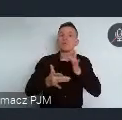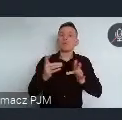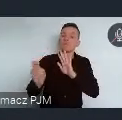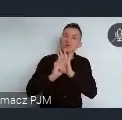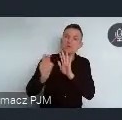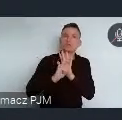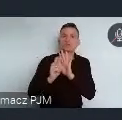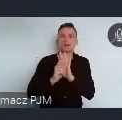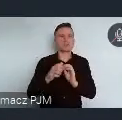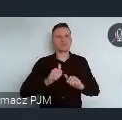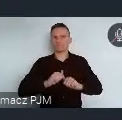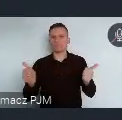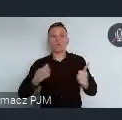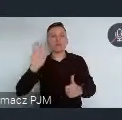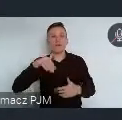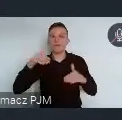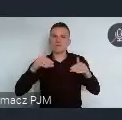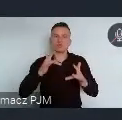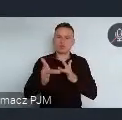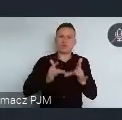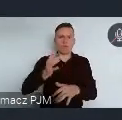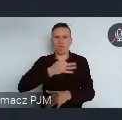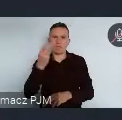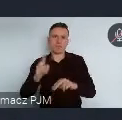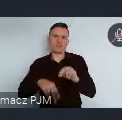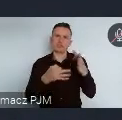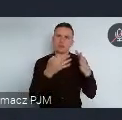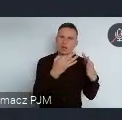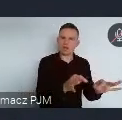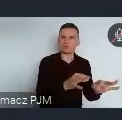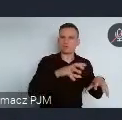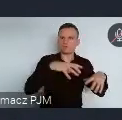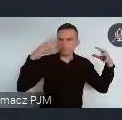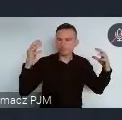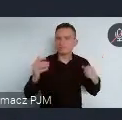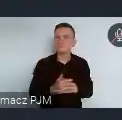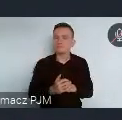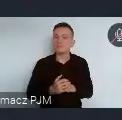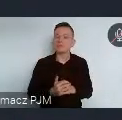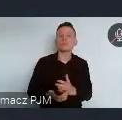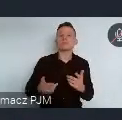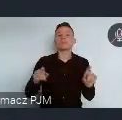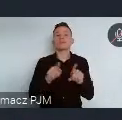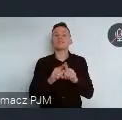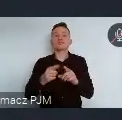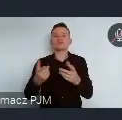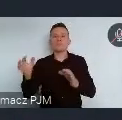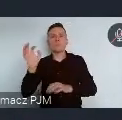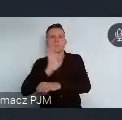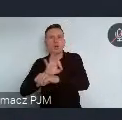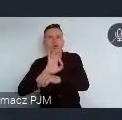a nawet lepsza, aniżeli poruszanie się pojazdami spalinowymi. Projektowana rowerostrada pokazuje,